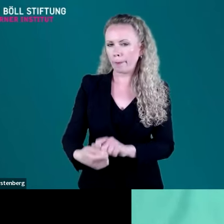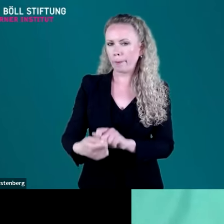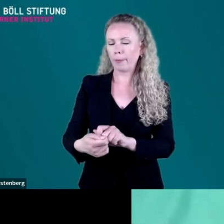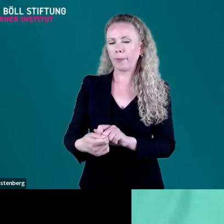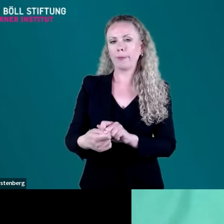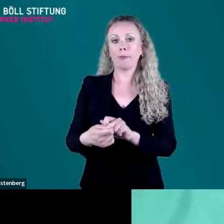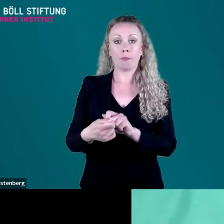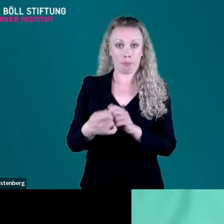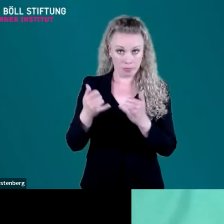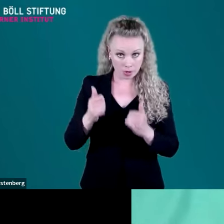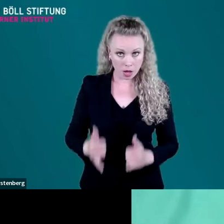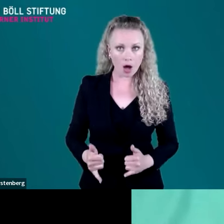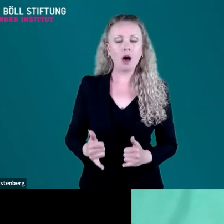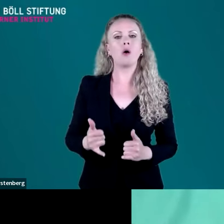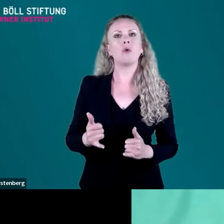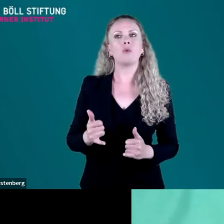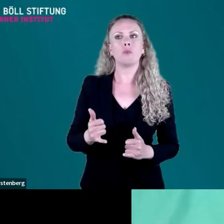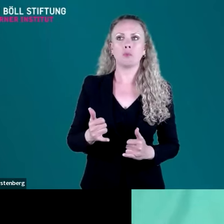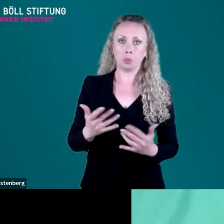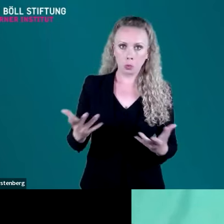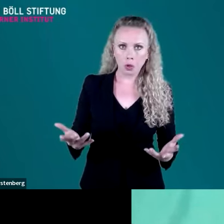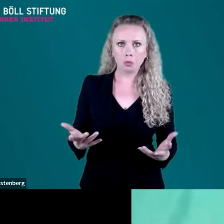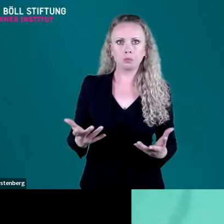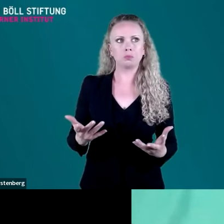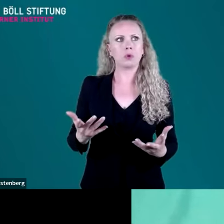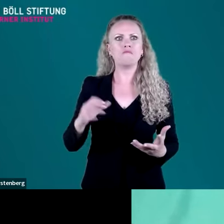meine Frage dazu: Woran könnte das liegen?